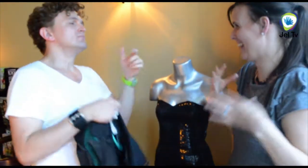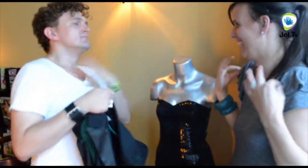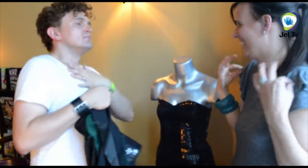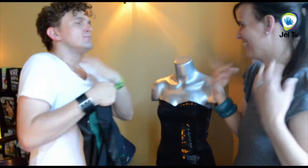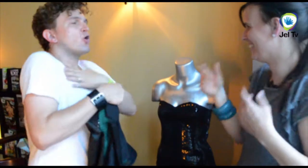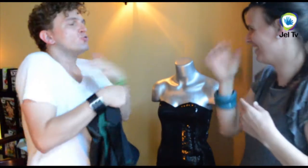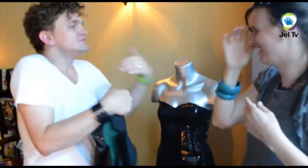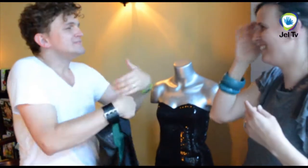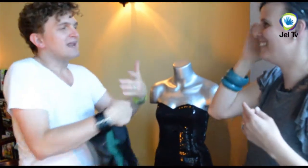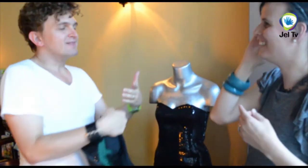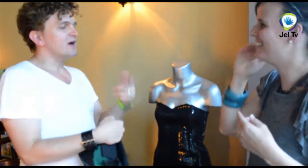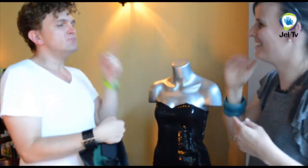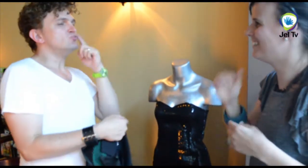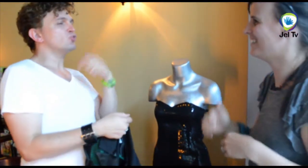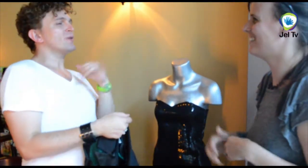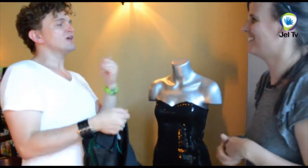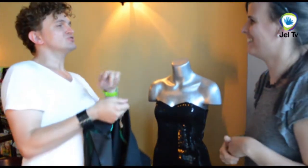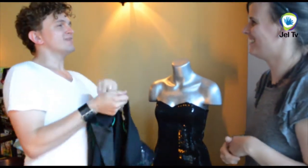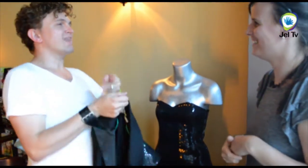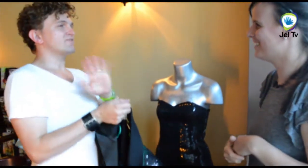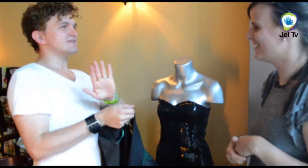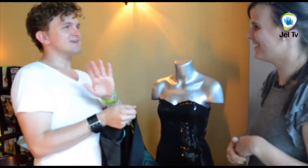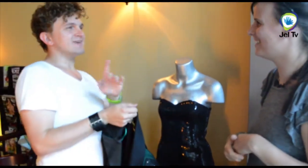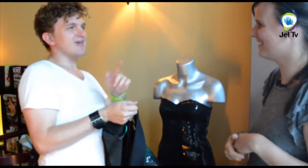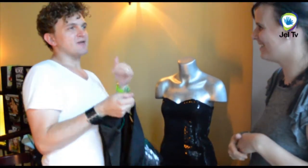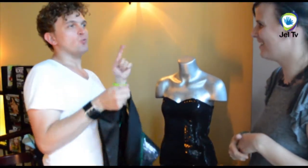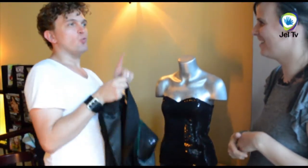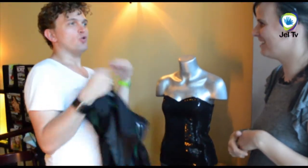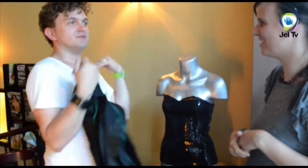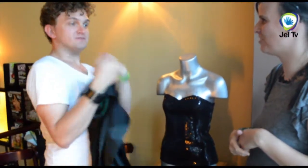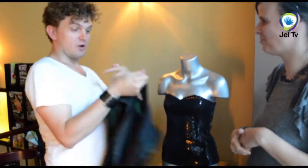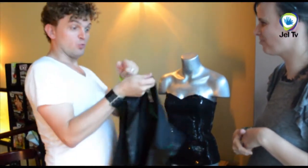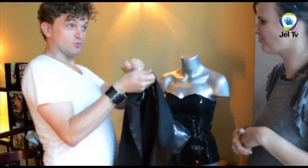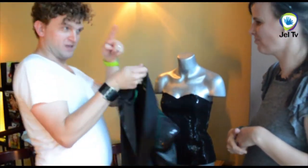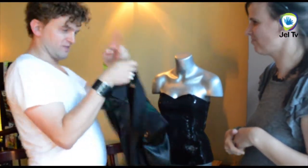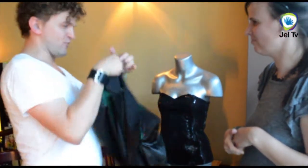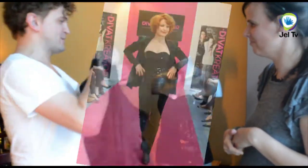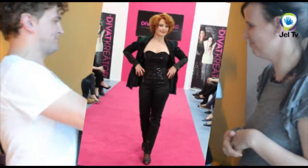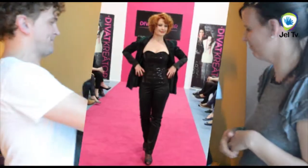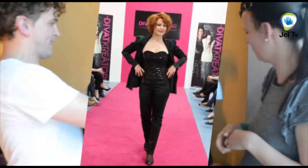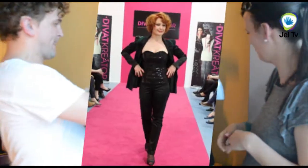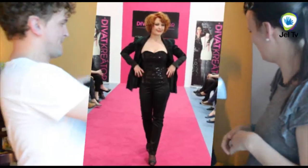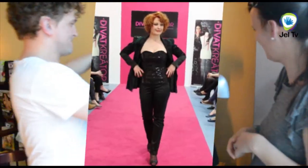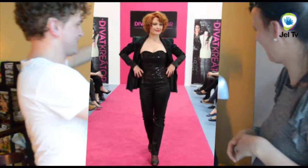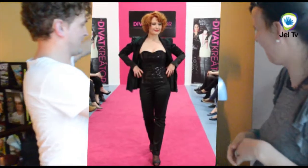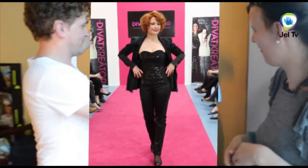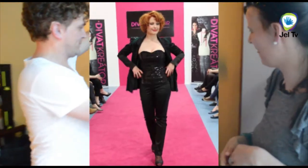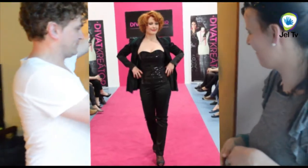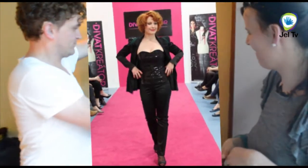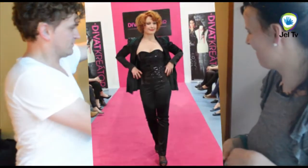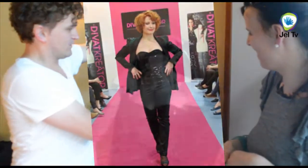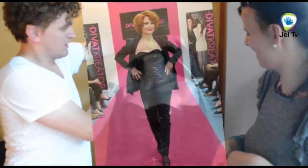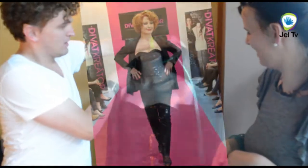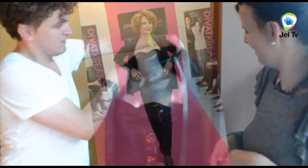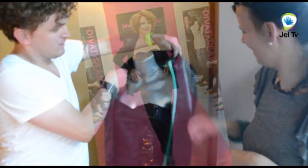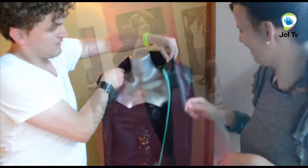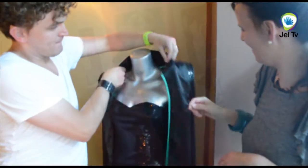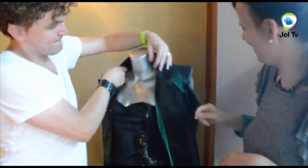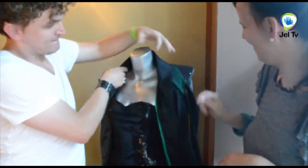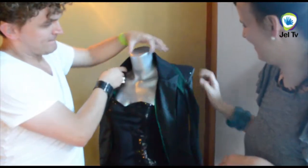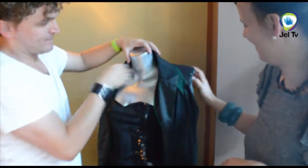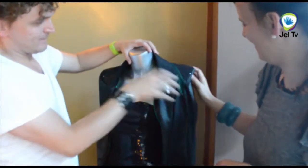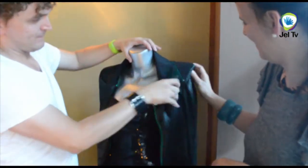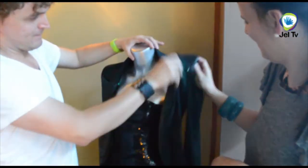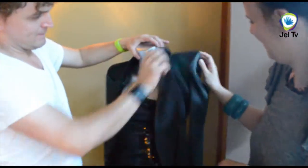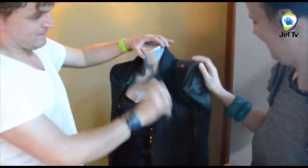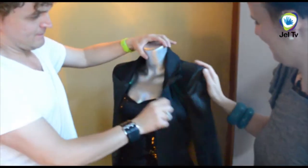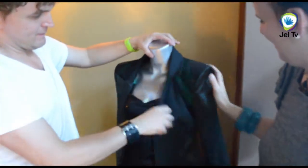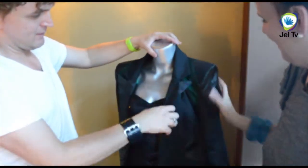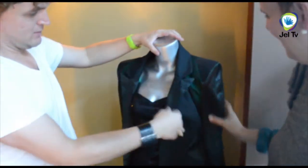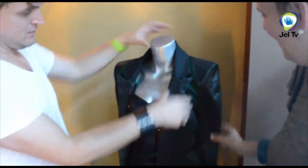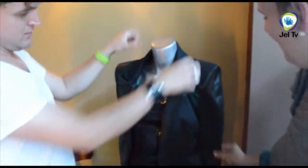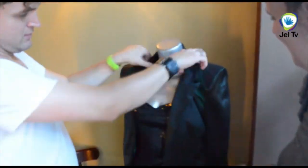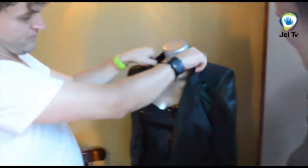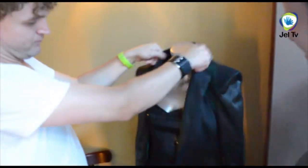Nagyon szerette, ezért terveztem neki ilyen zakót.